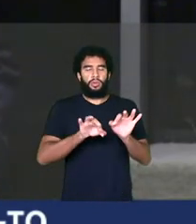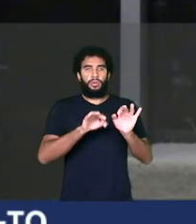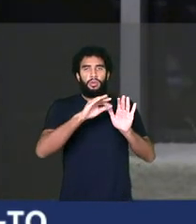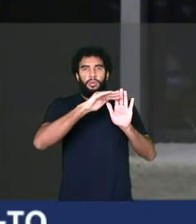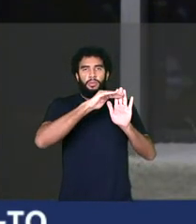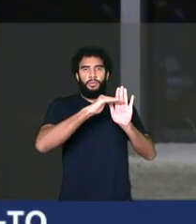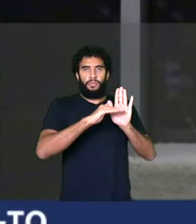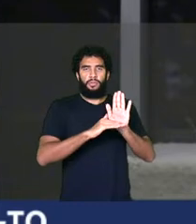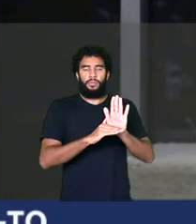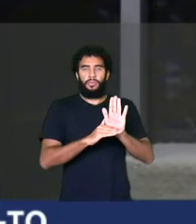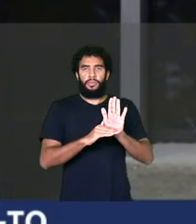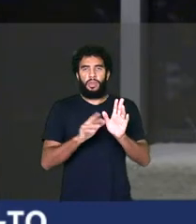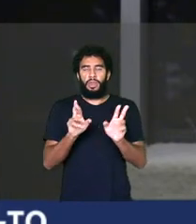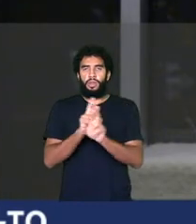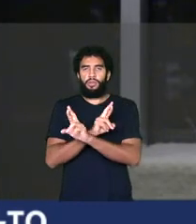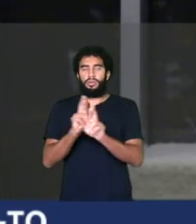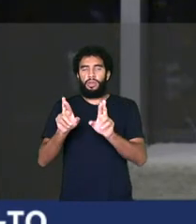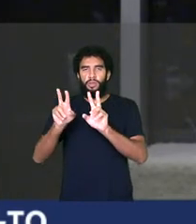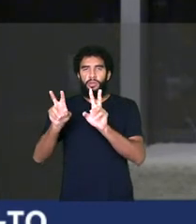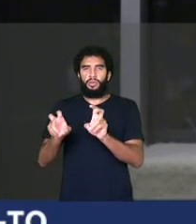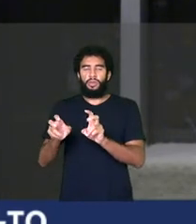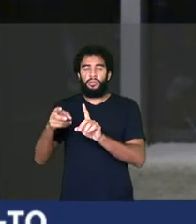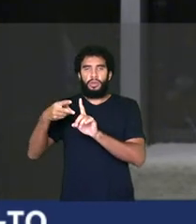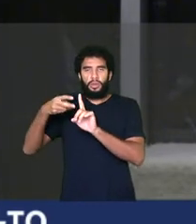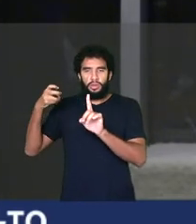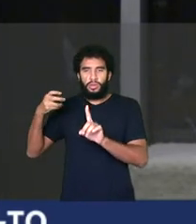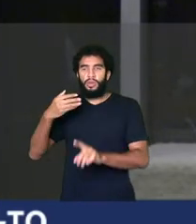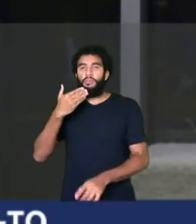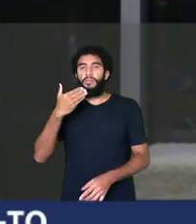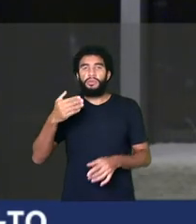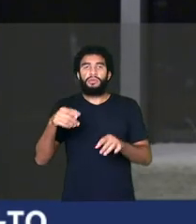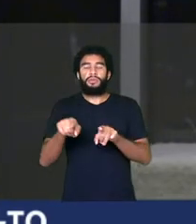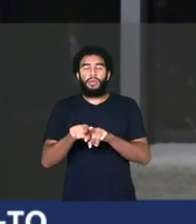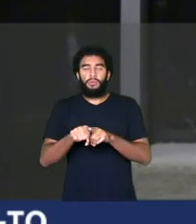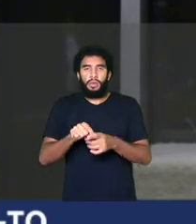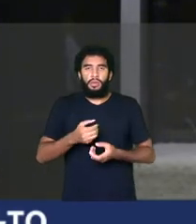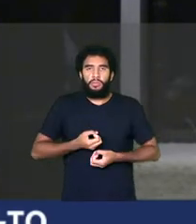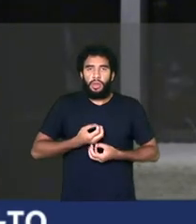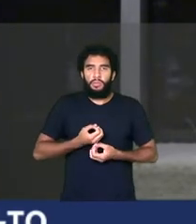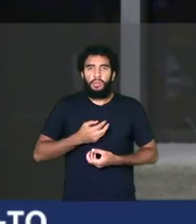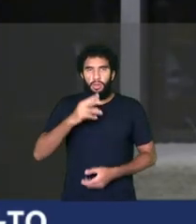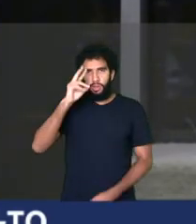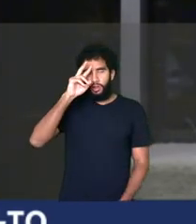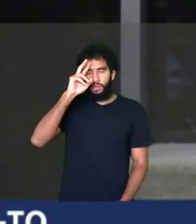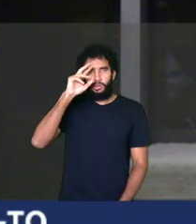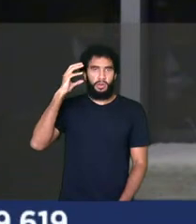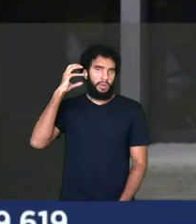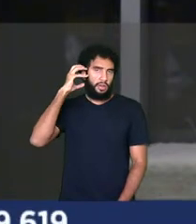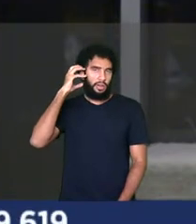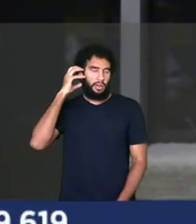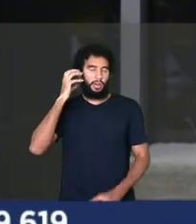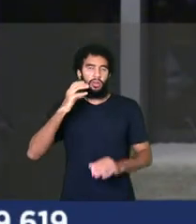CONTA DESSE PROBLEMA COM RELAÇÃO AOS ESTUDANTES INDÍGENAS DO TOCANTINS. SENHOR PRESIDENTE, GOSTARIA QUE MINHA FALA FOSSE LEMBRADA